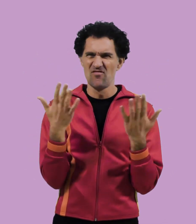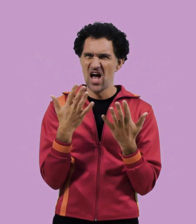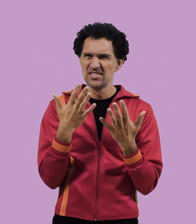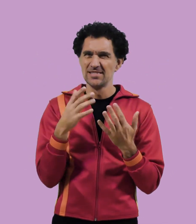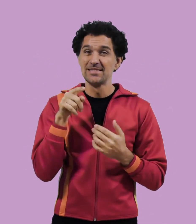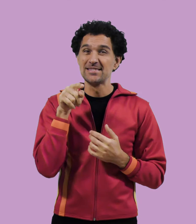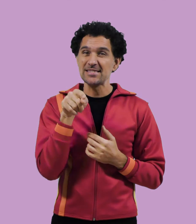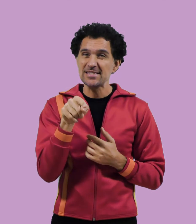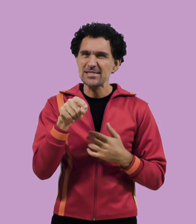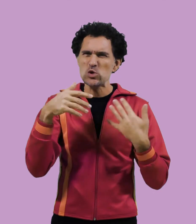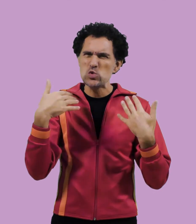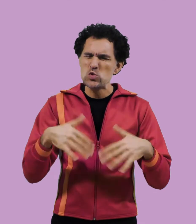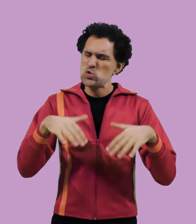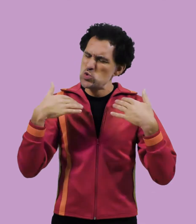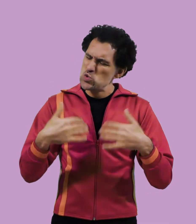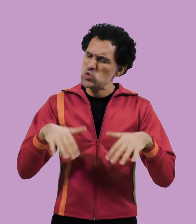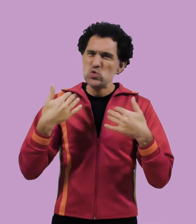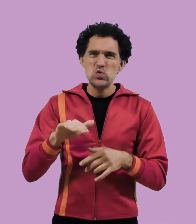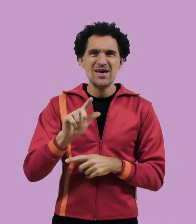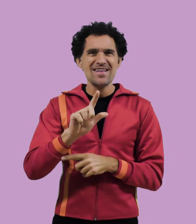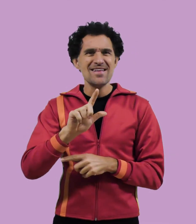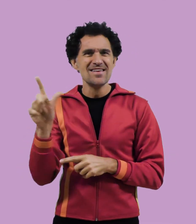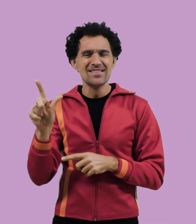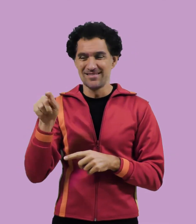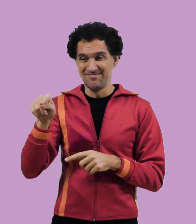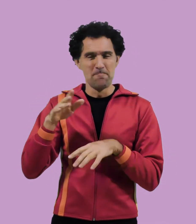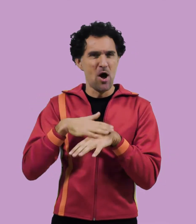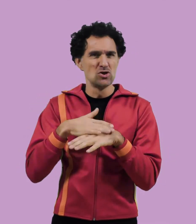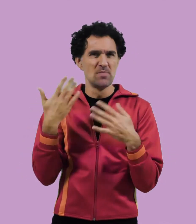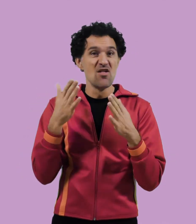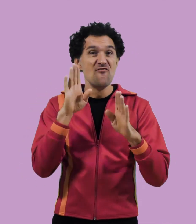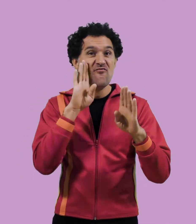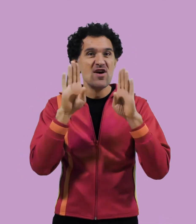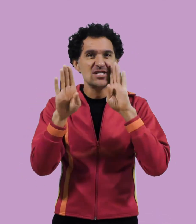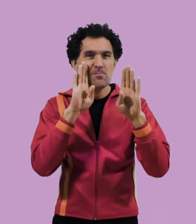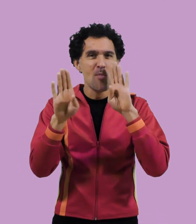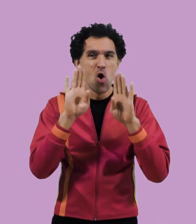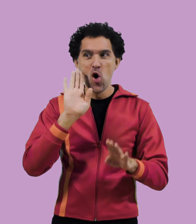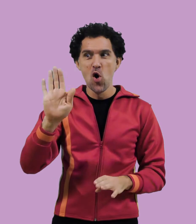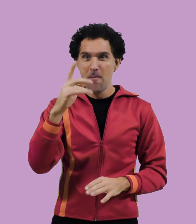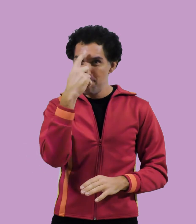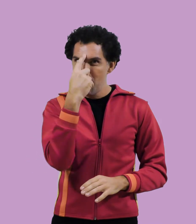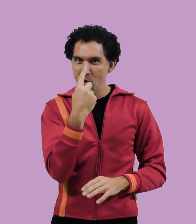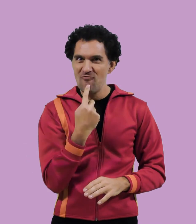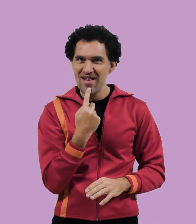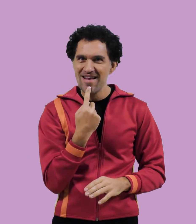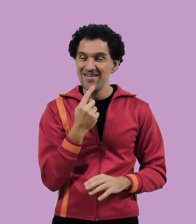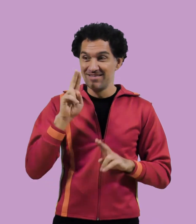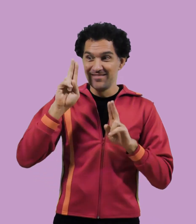wenn diese Aufnahmen mit dem Facebook-Profil verknüpft wird.